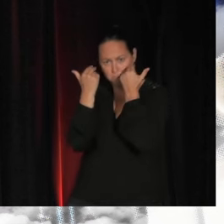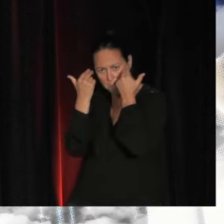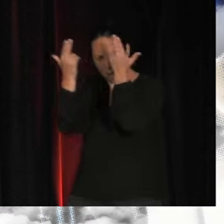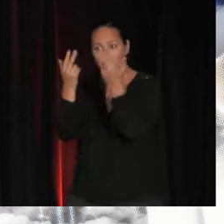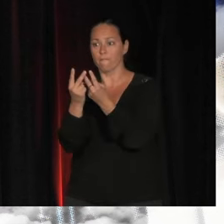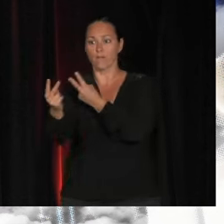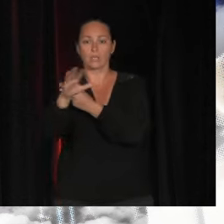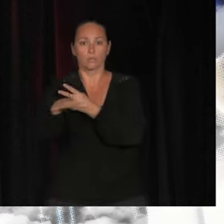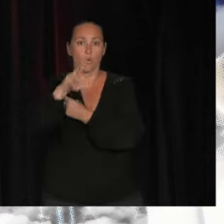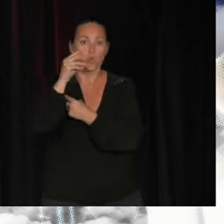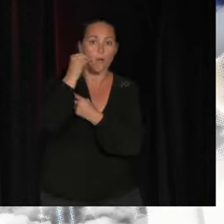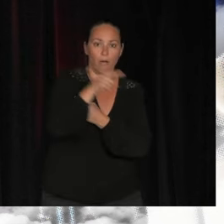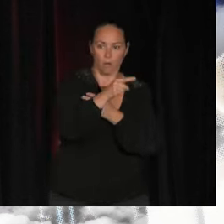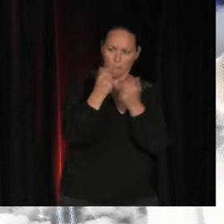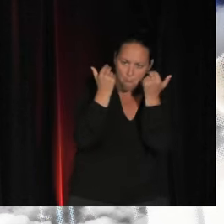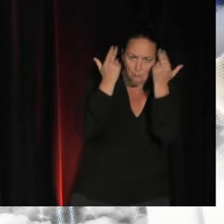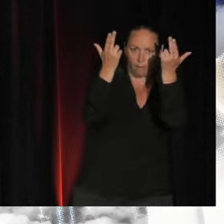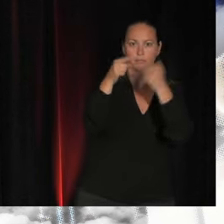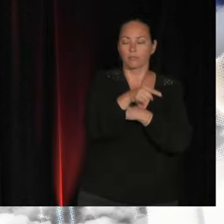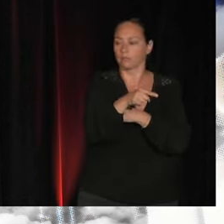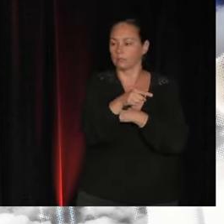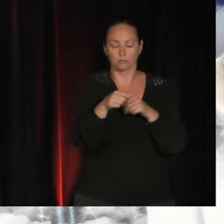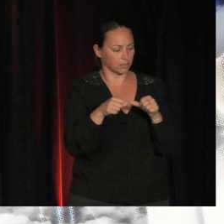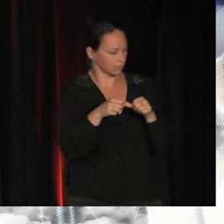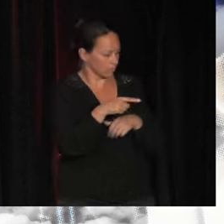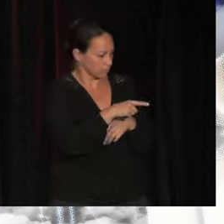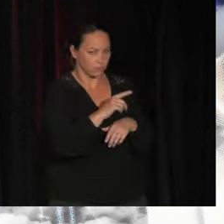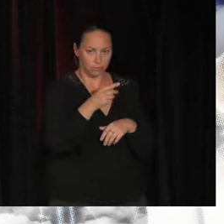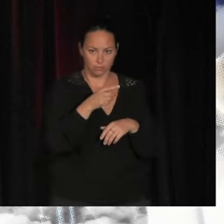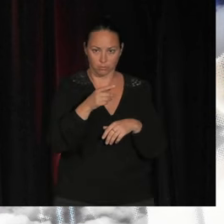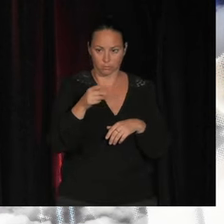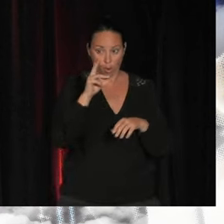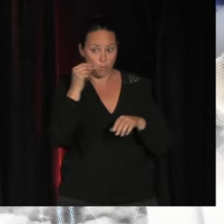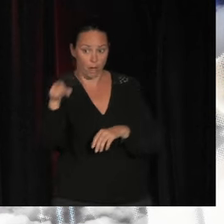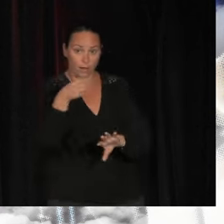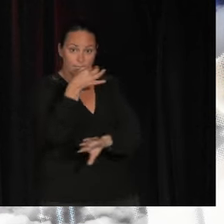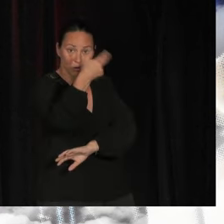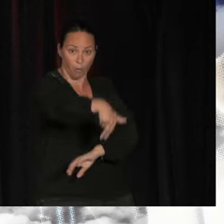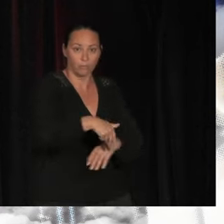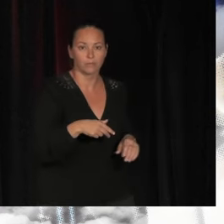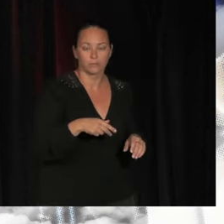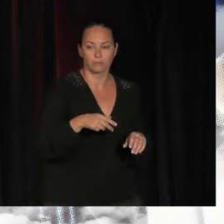humaine. Et donc les humains, ce qu'ils font… Comment ça ? Tu n'es pas d'accord ? Ils disent non, les humains. Oui, les humains disent non et ils se disent : "On va inventer une